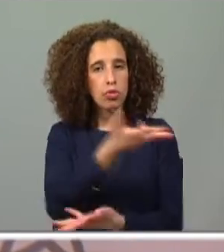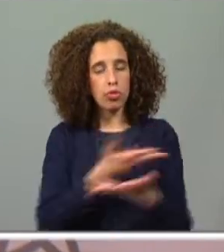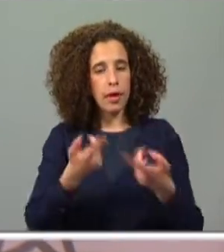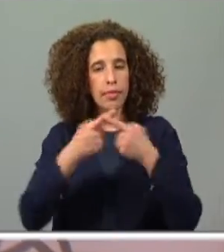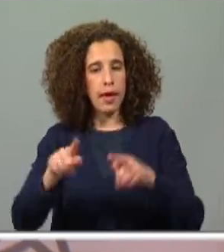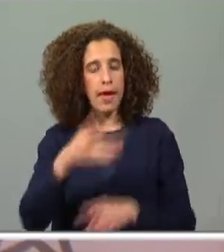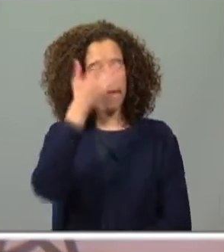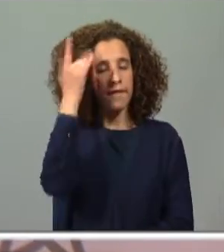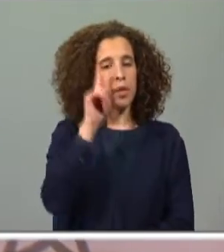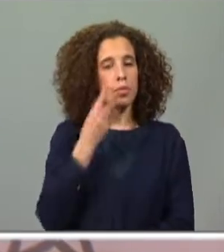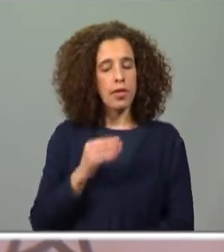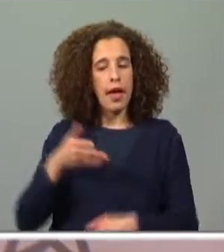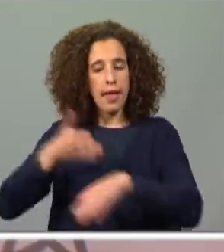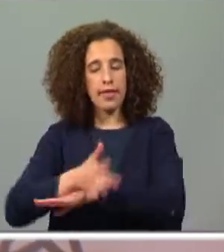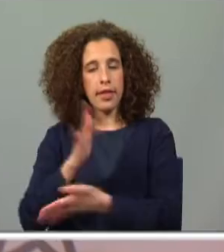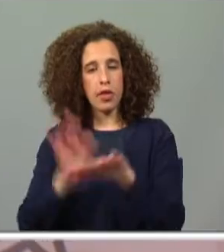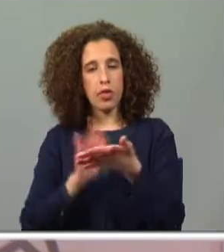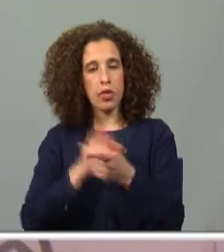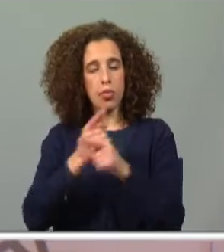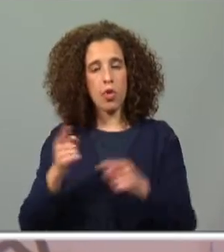para a menina ter acesso livre não só por ter o pai do ano de livraria mas 讓女孩不僅可以免費使用因為有年度書店之父，但